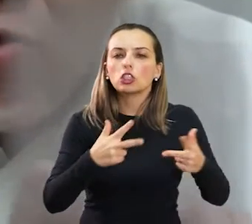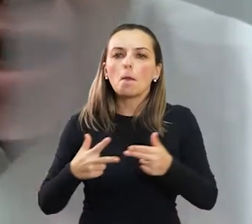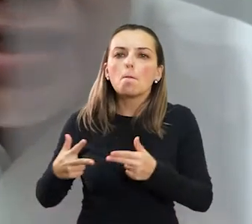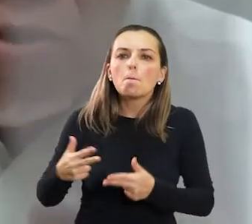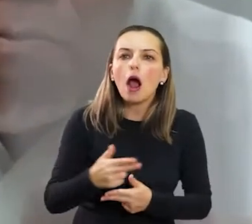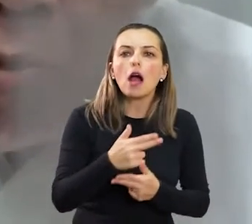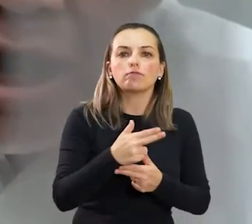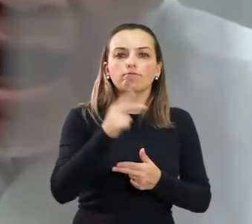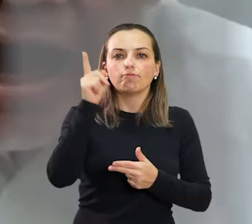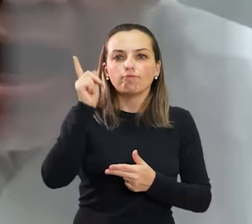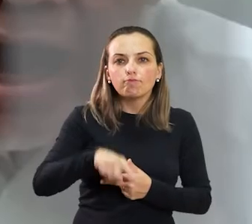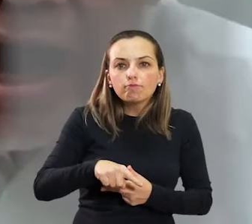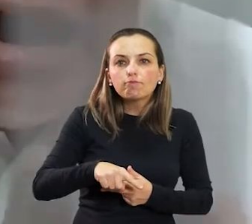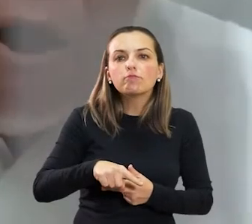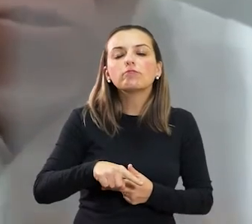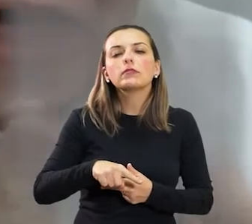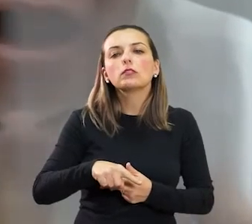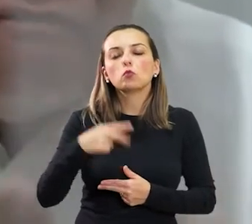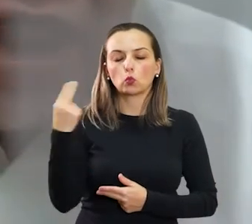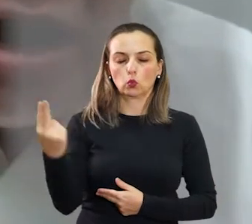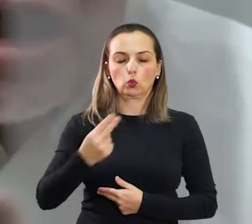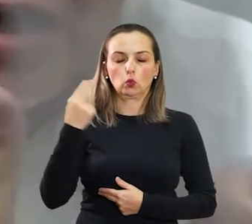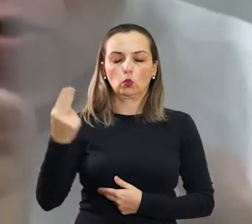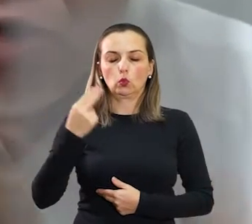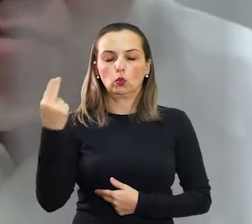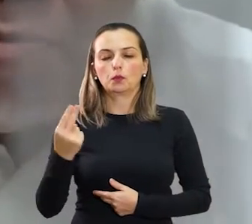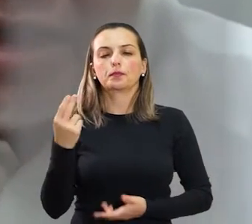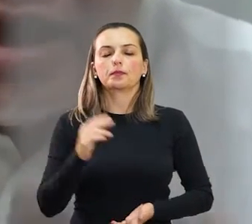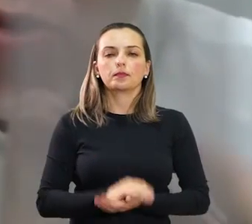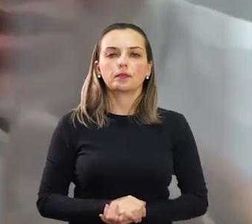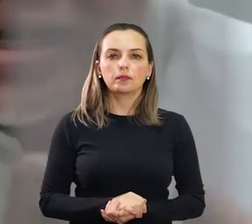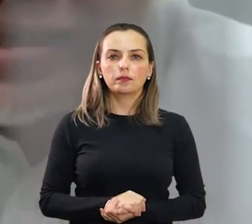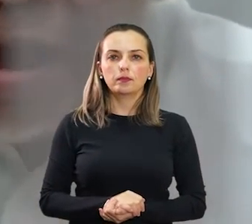pública e que não tem a ver exclusivamente com cerceamento